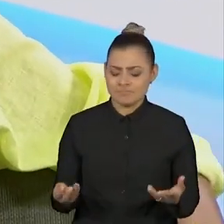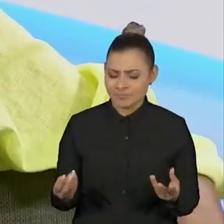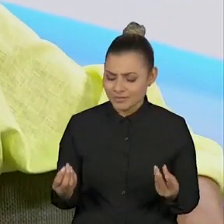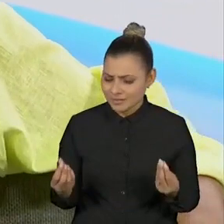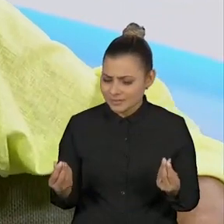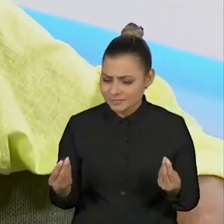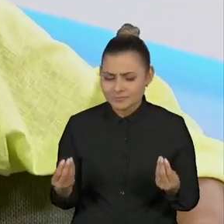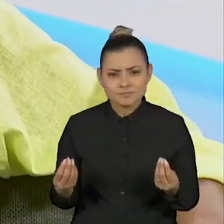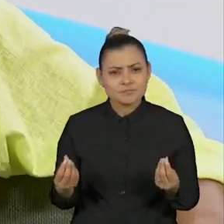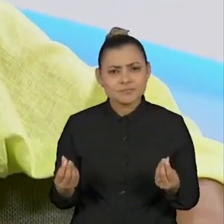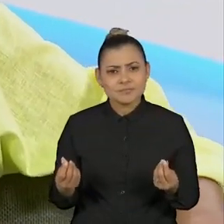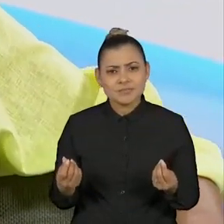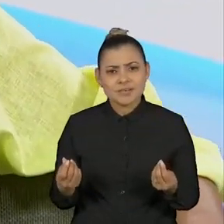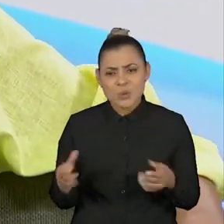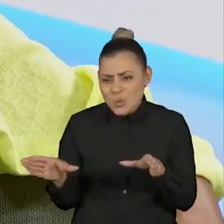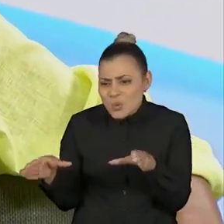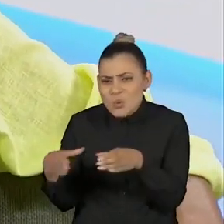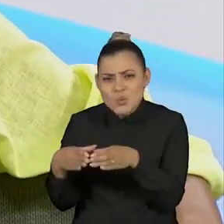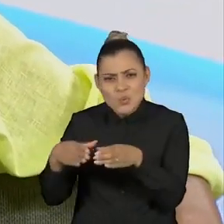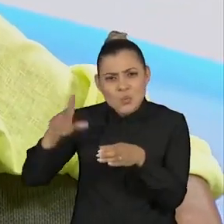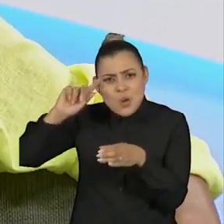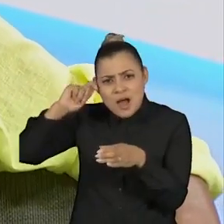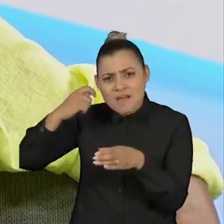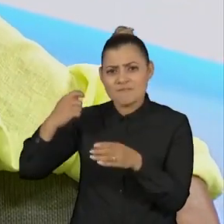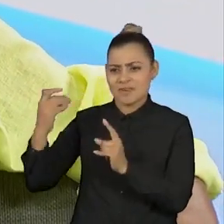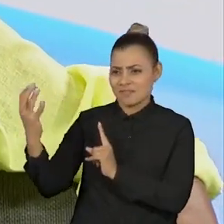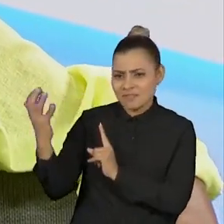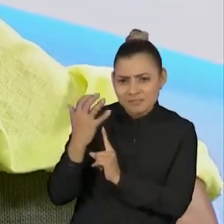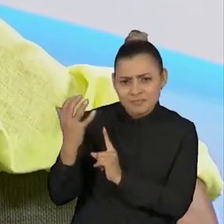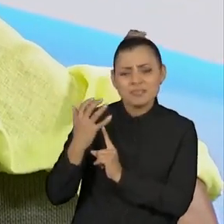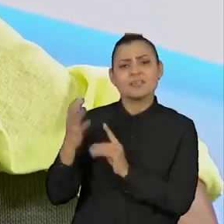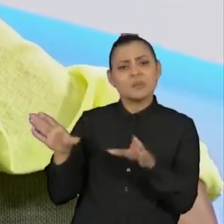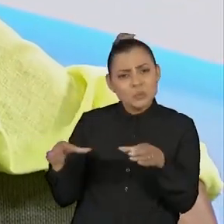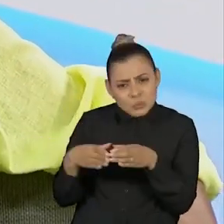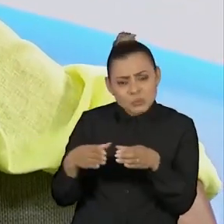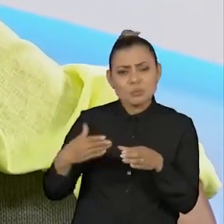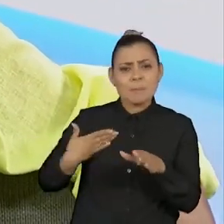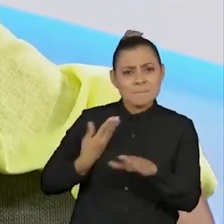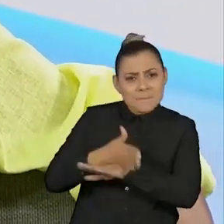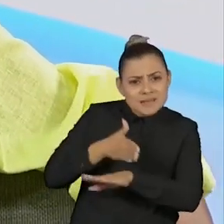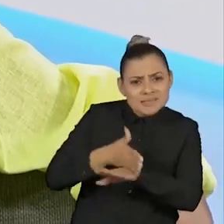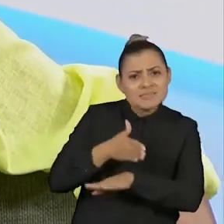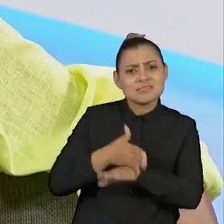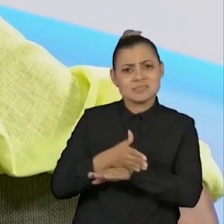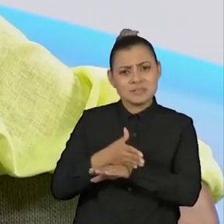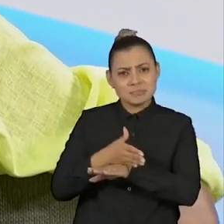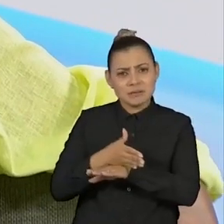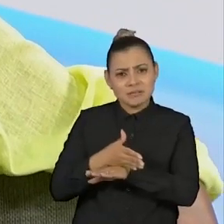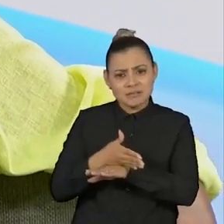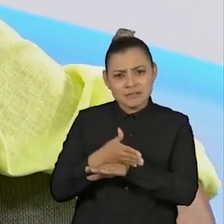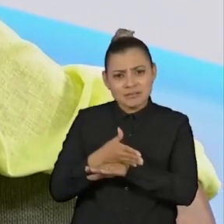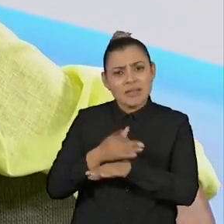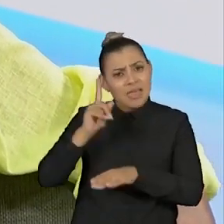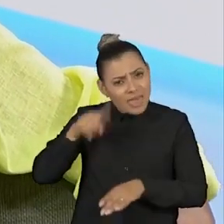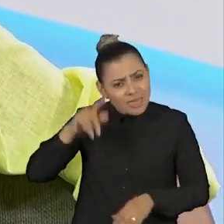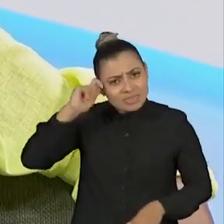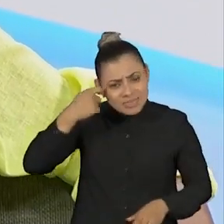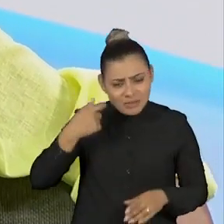um membro da comunidade afrodescendente com uma herança biológica importante, filho